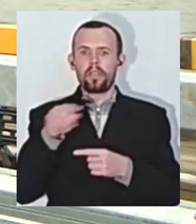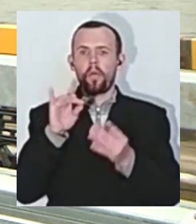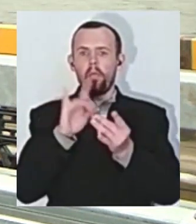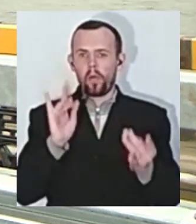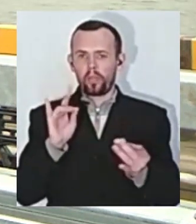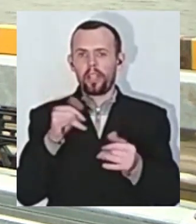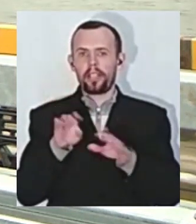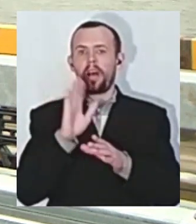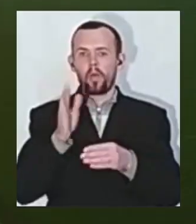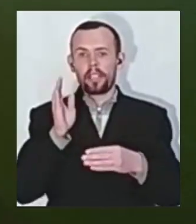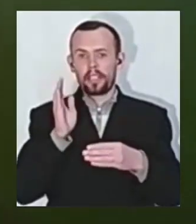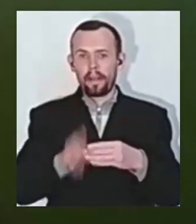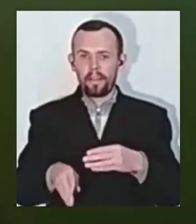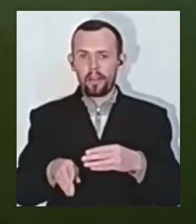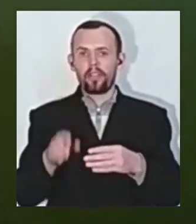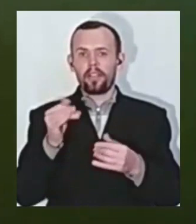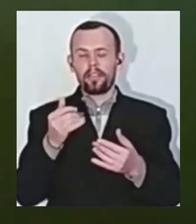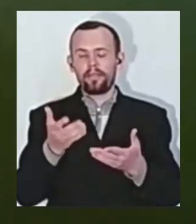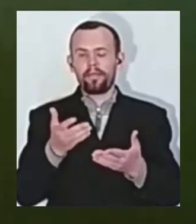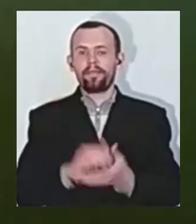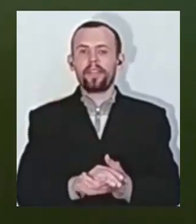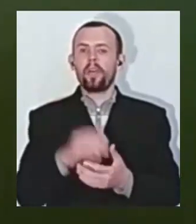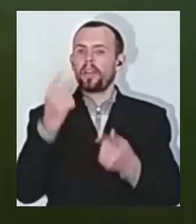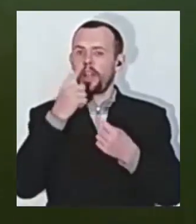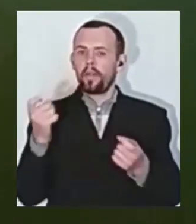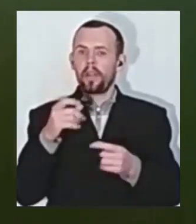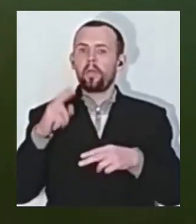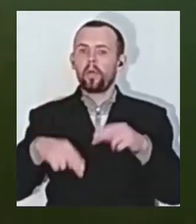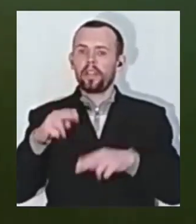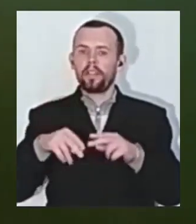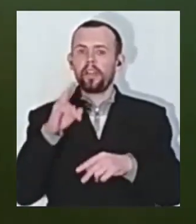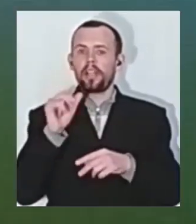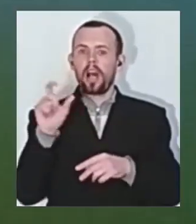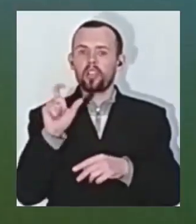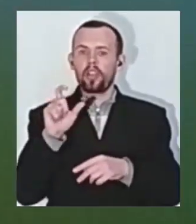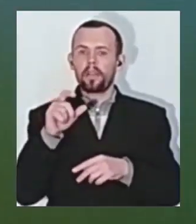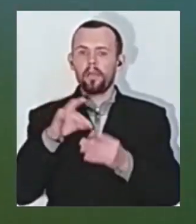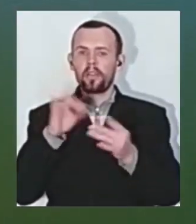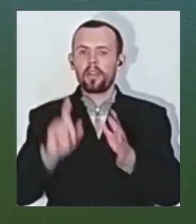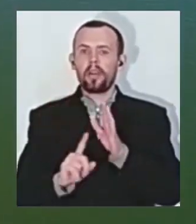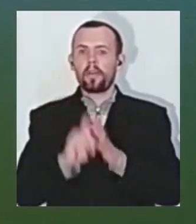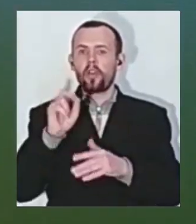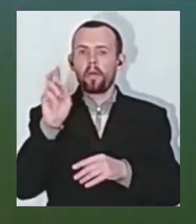Тобто, на чому він стоїть. Нагадаємо, будівництво на Хаджибейському мості почали в березні 2019 року.